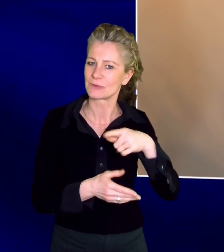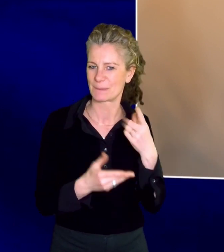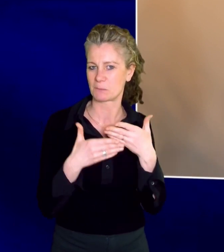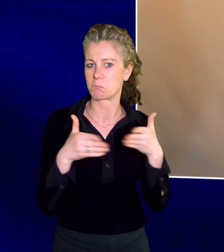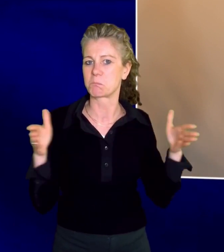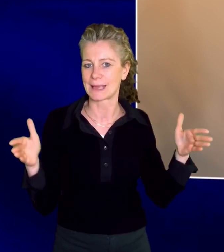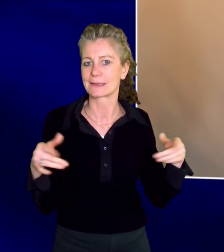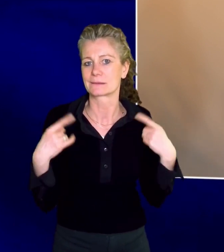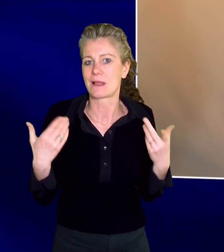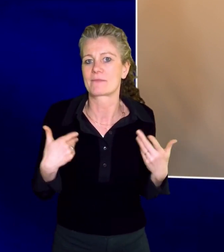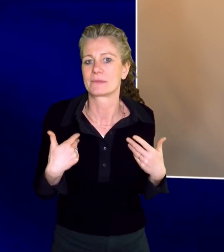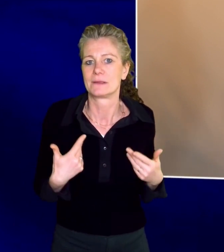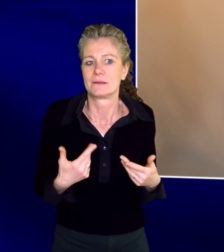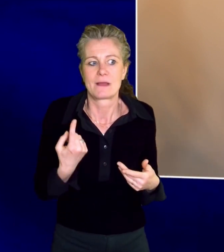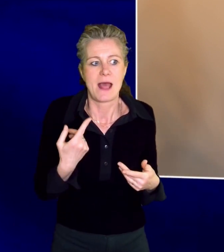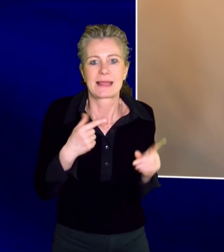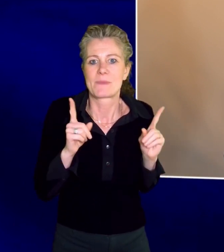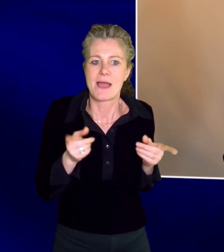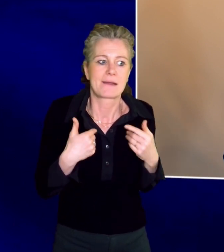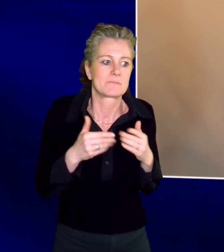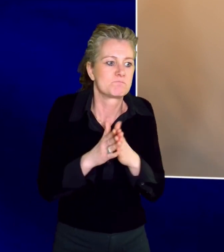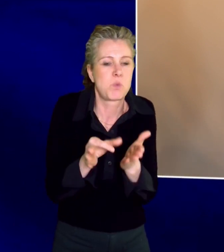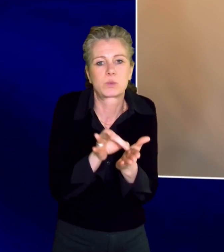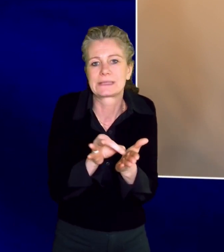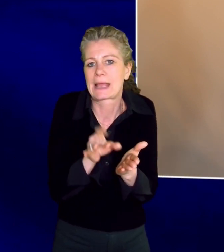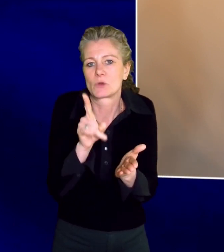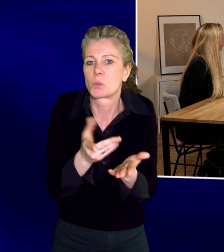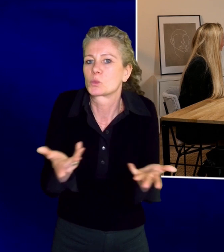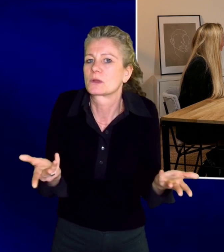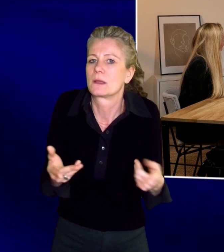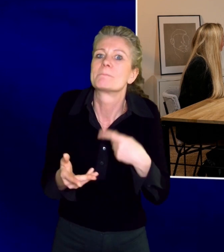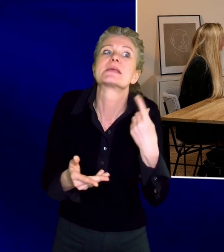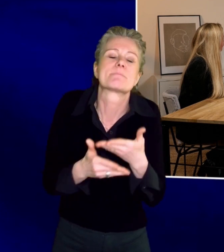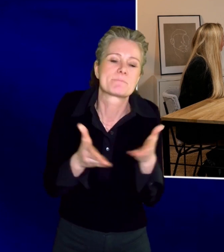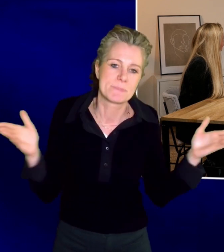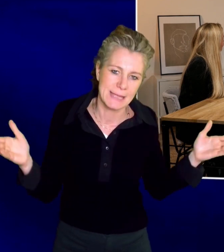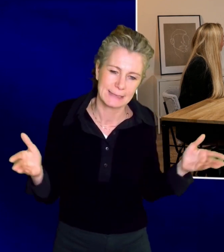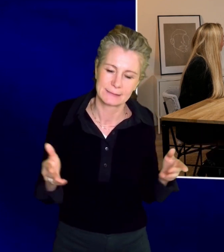het zo moet doen, in het schrijven van een boek, bijvoorbeeld. Waar vind jij je betekenis, Lotte?